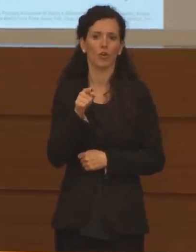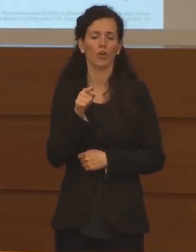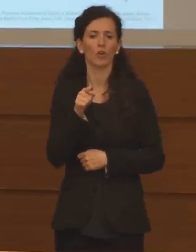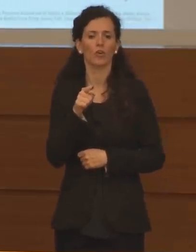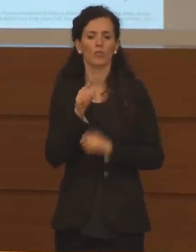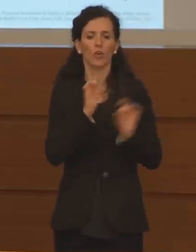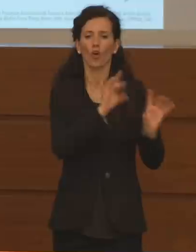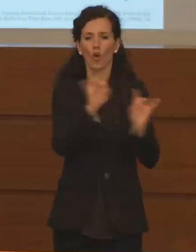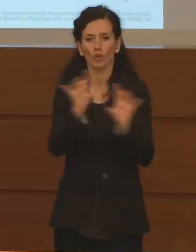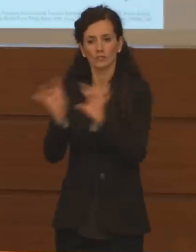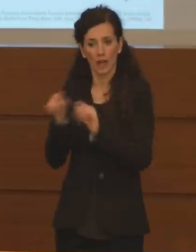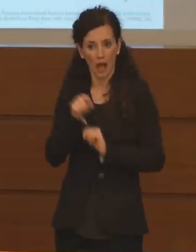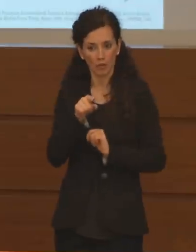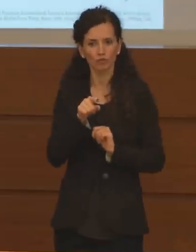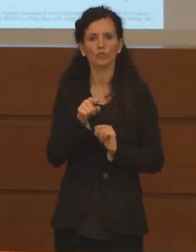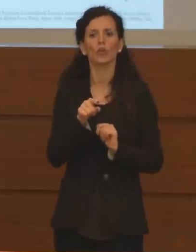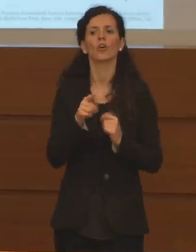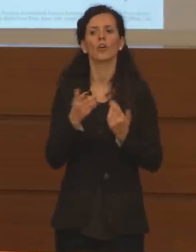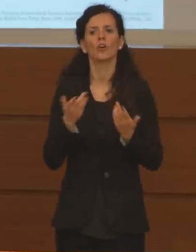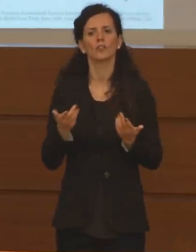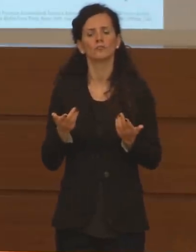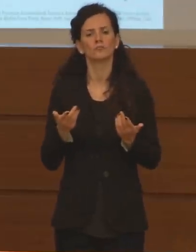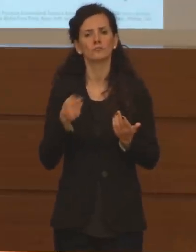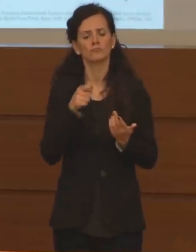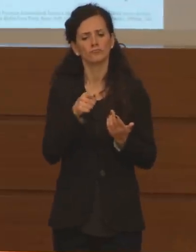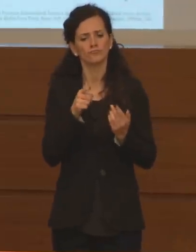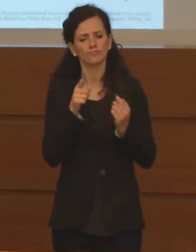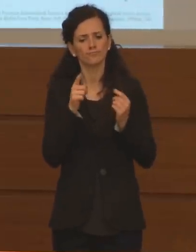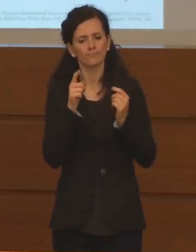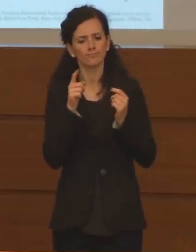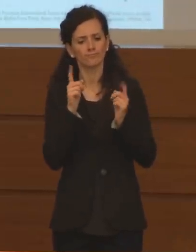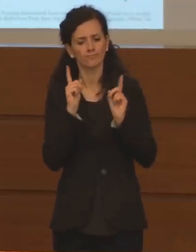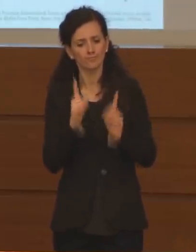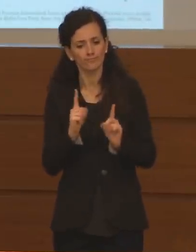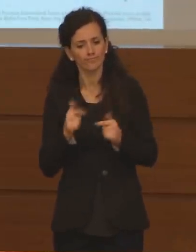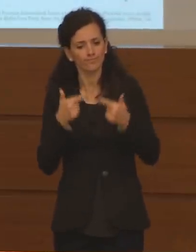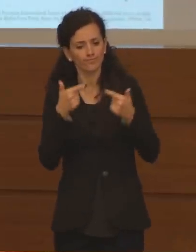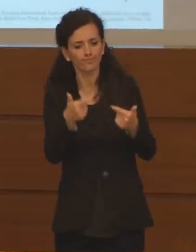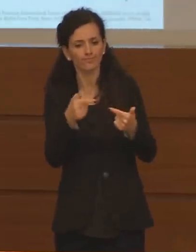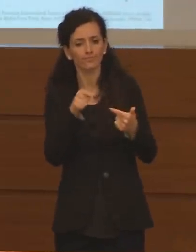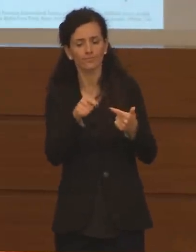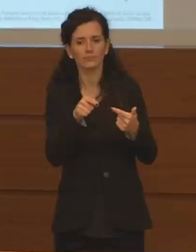contagio, nelle altre regioni ma sono misure che le troverete tutte quante